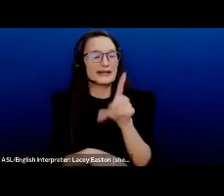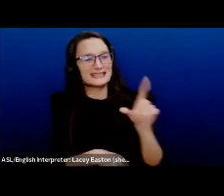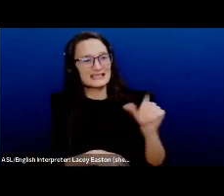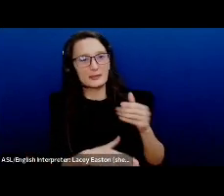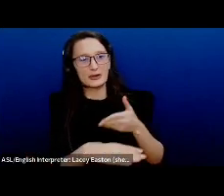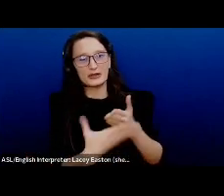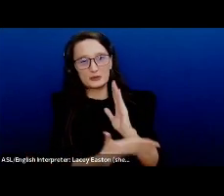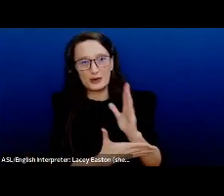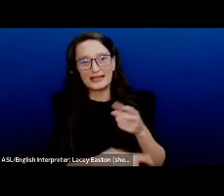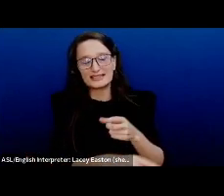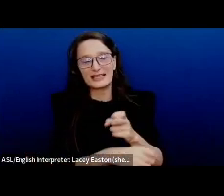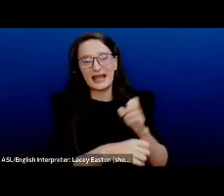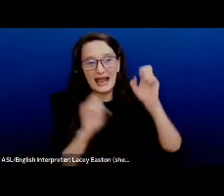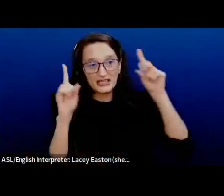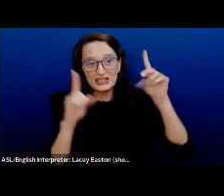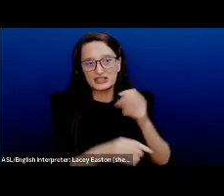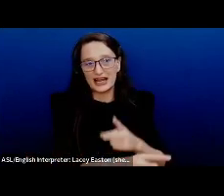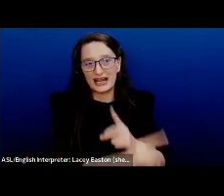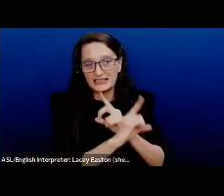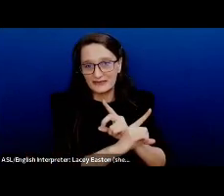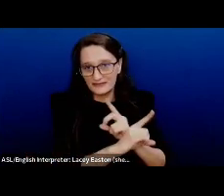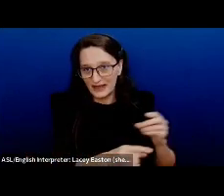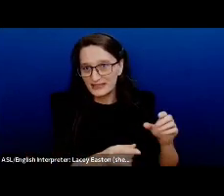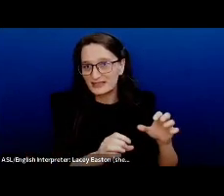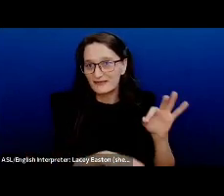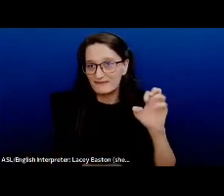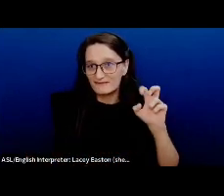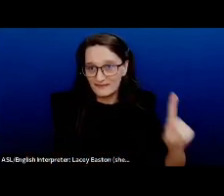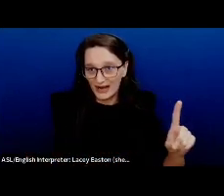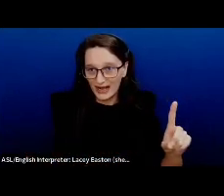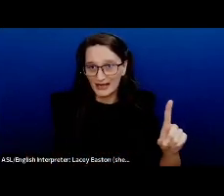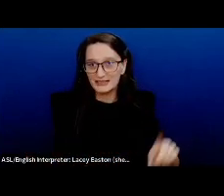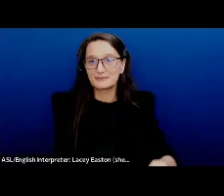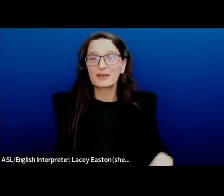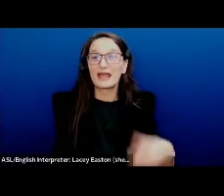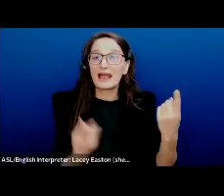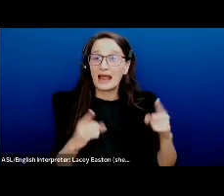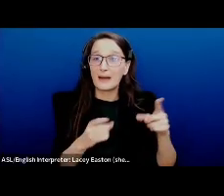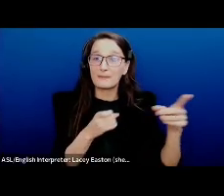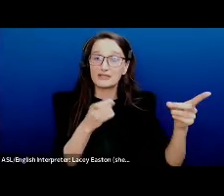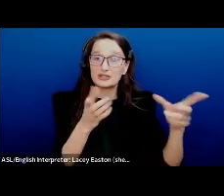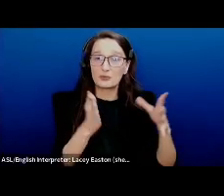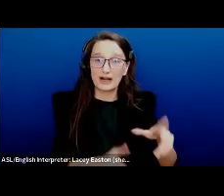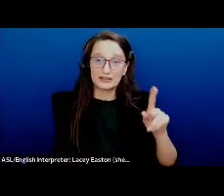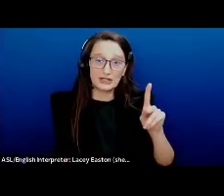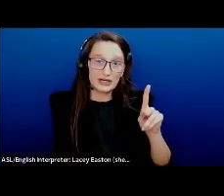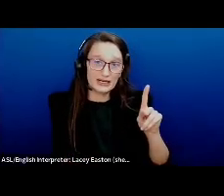de nuestro estado, y su directora, Karma Quick-Panwala, contribuyeron a este seminario web destacando los siguientes